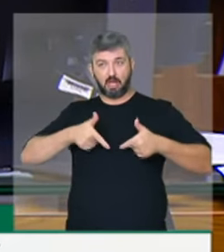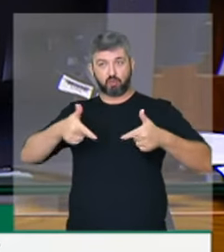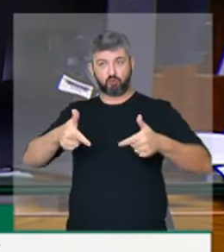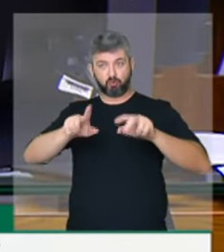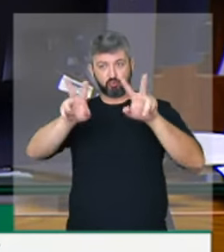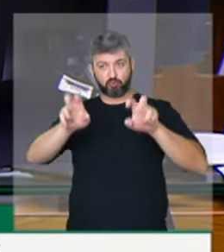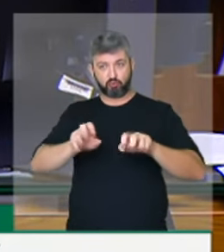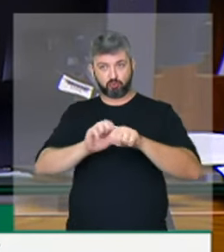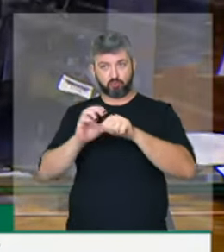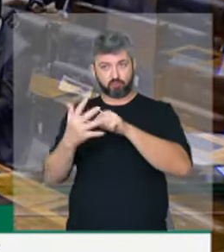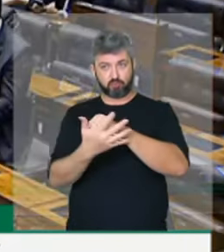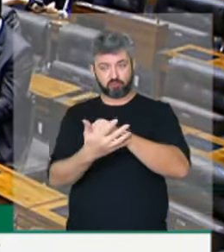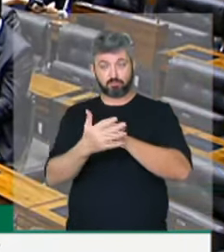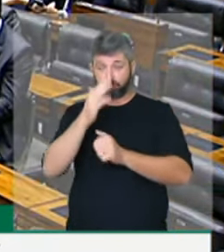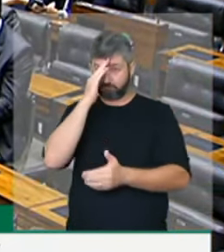SEMENTE DE ALGO MUITO MAIOR. MUITO MAIS NECESSÁRIO... E